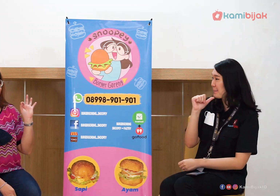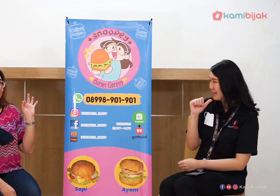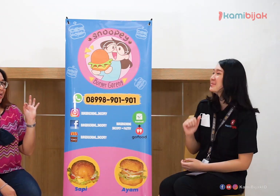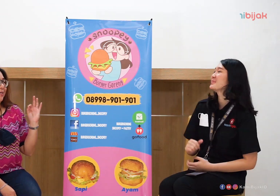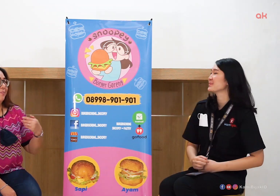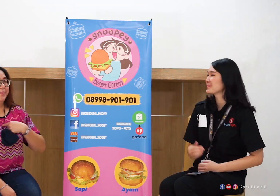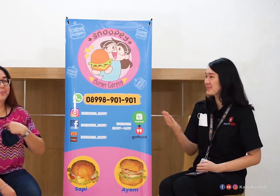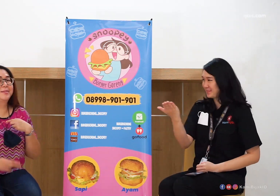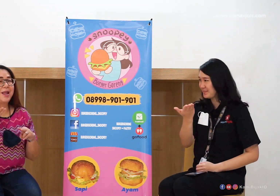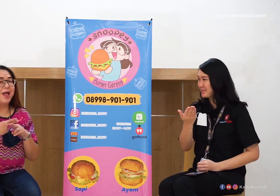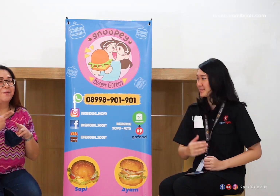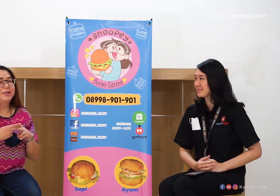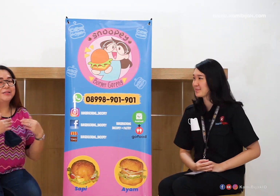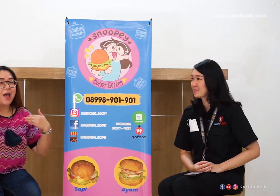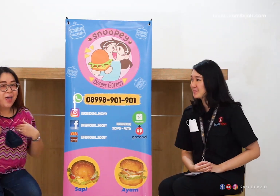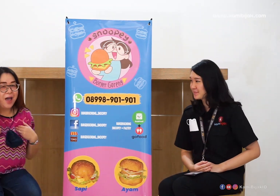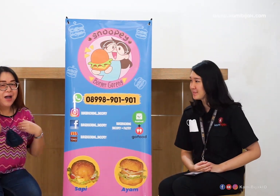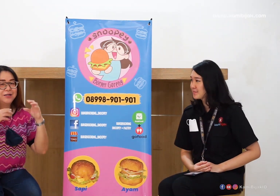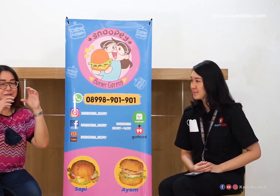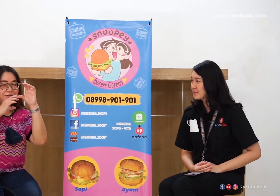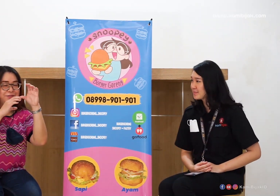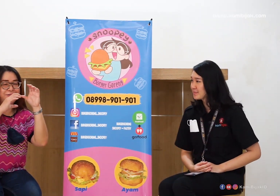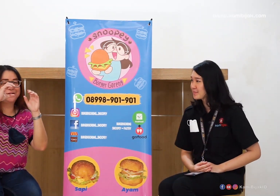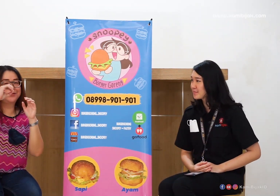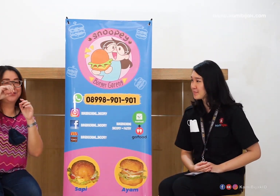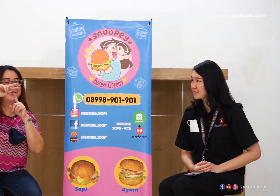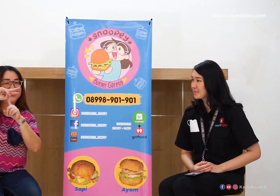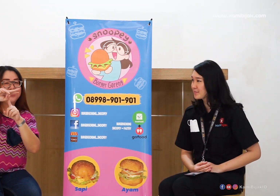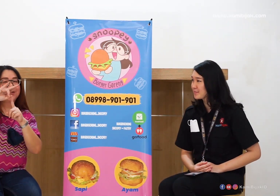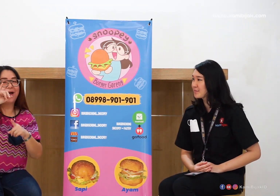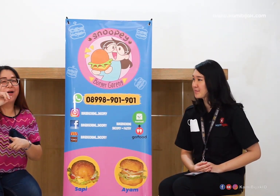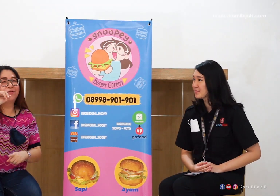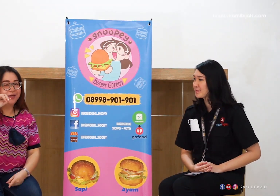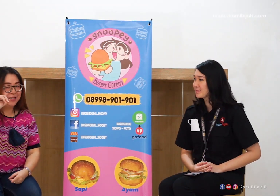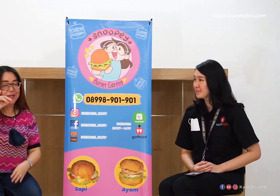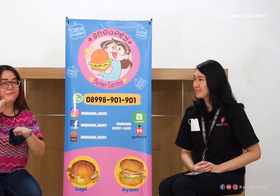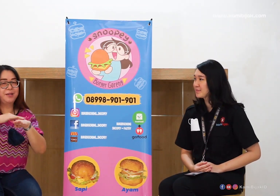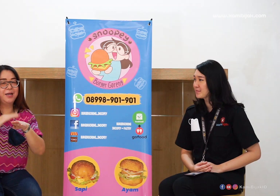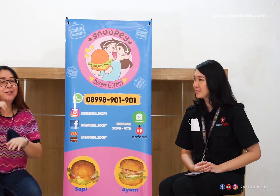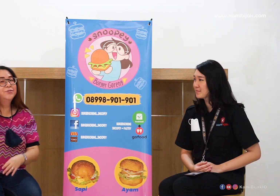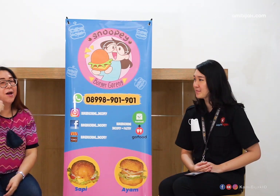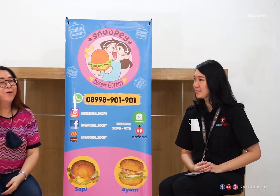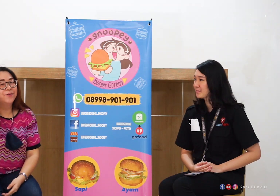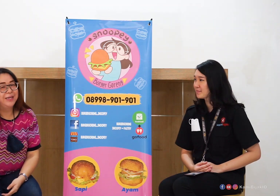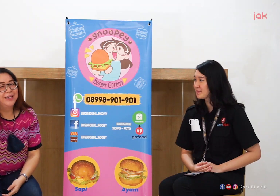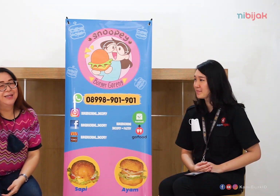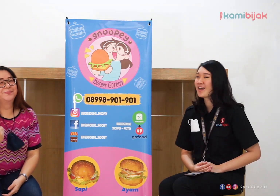Oke, nama saya Sofi, isyarat panggilan seperti ini.